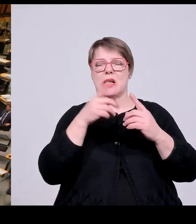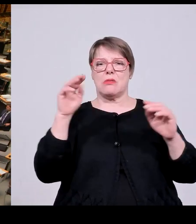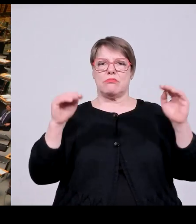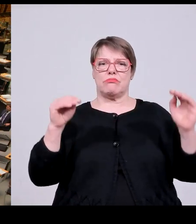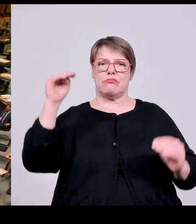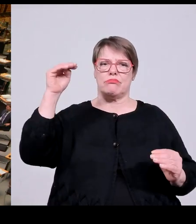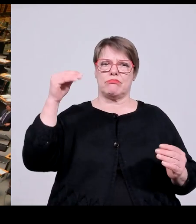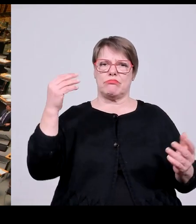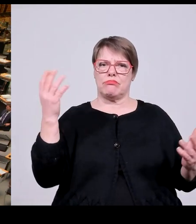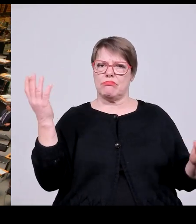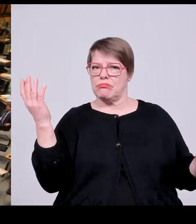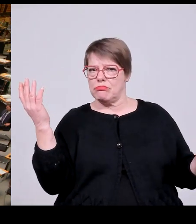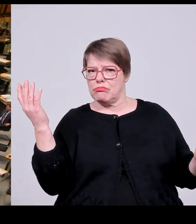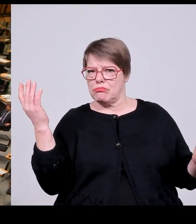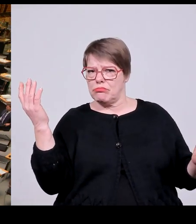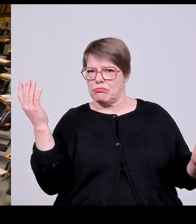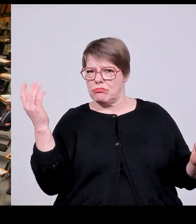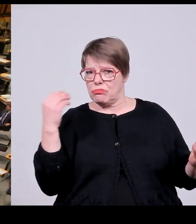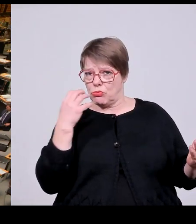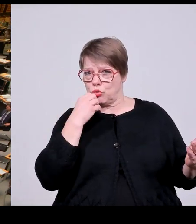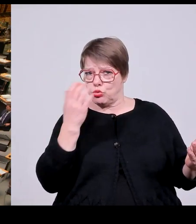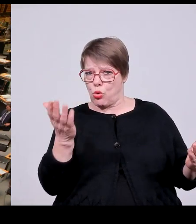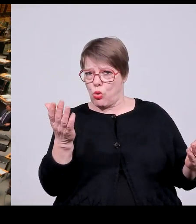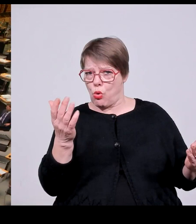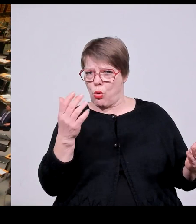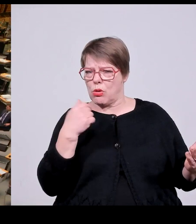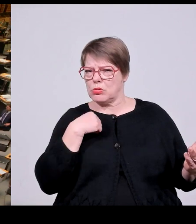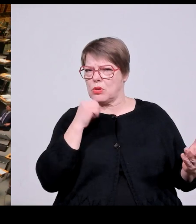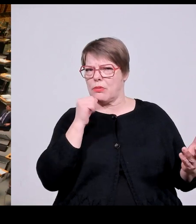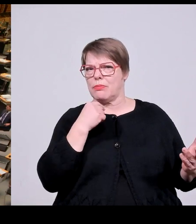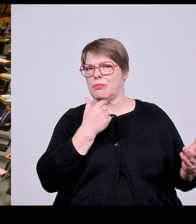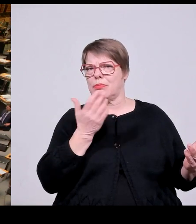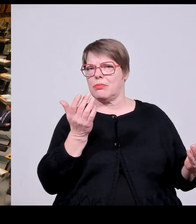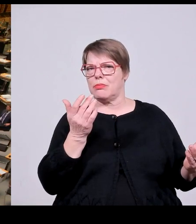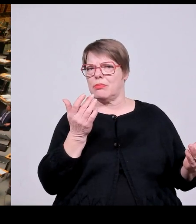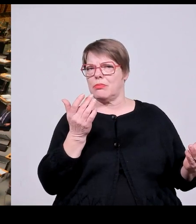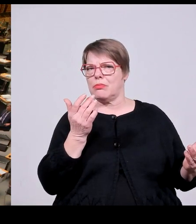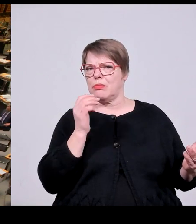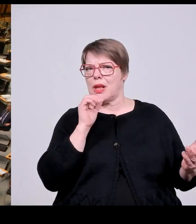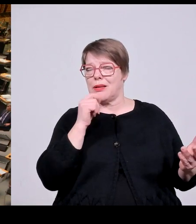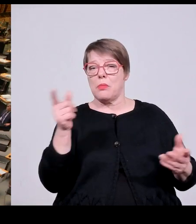(Rednerwechsel) Sehr geehrte Kolleginnen und Kollegen, liebe Damen und Herren, liebe Berlinerinnen